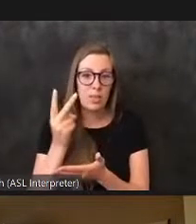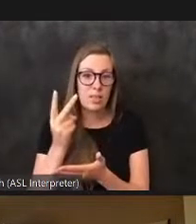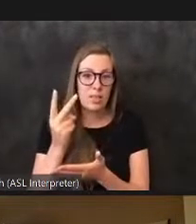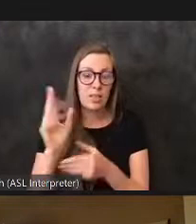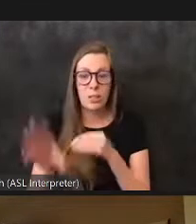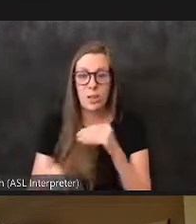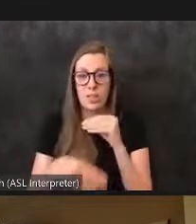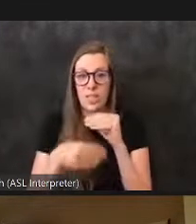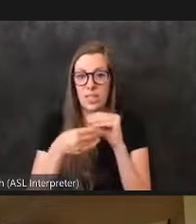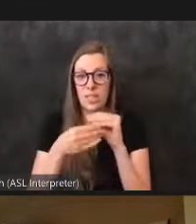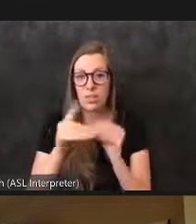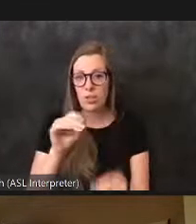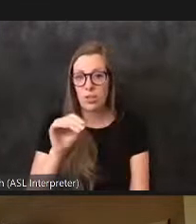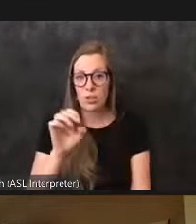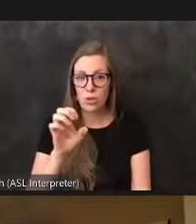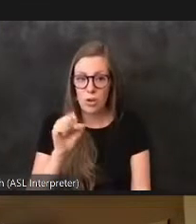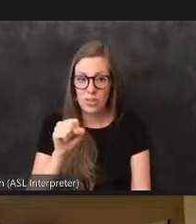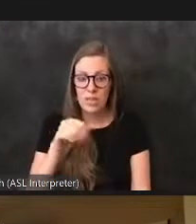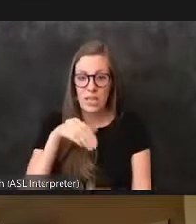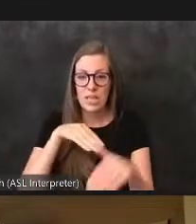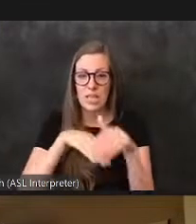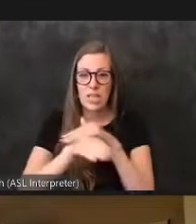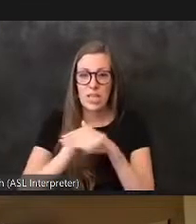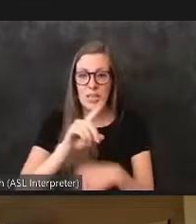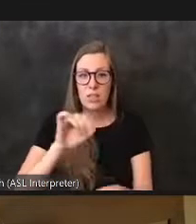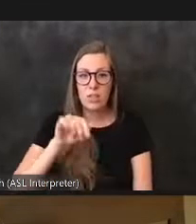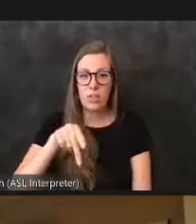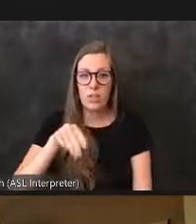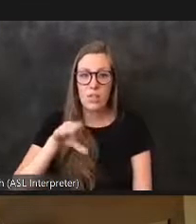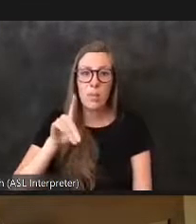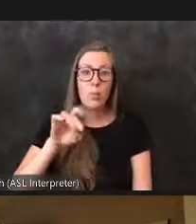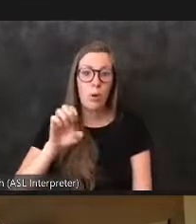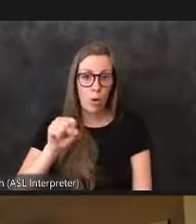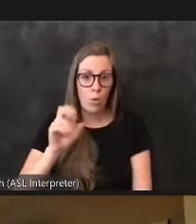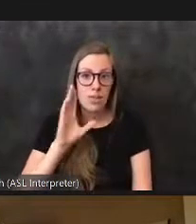como dije, esas doces adicionales que van a los códigos postales que principalmente